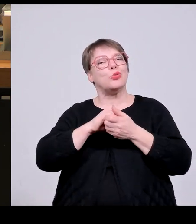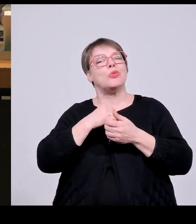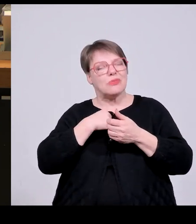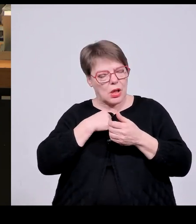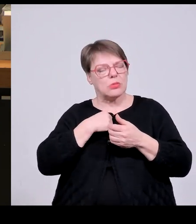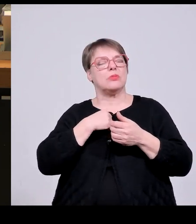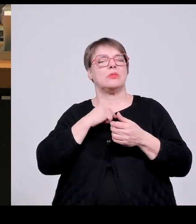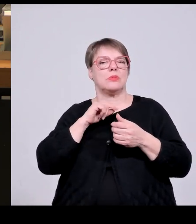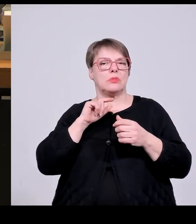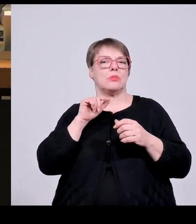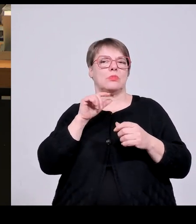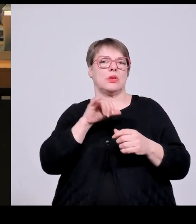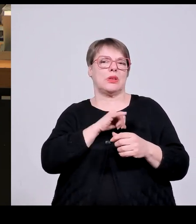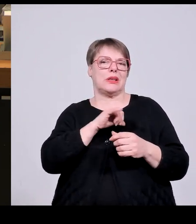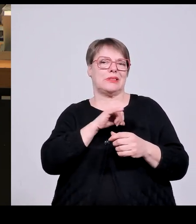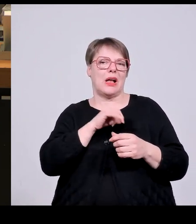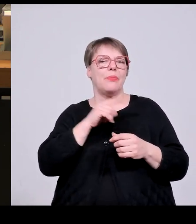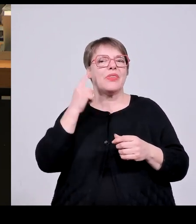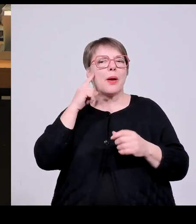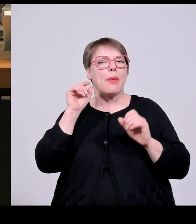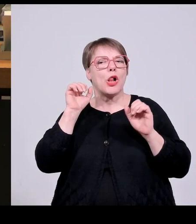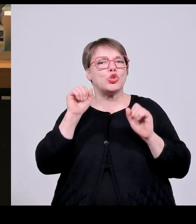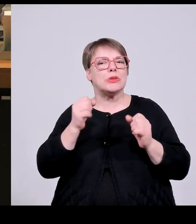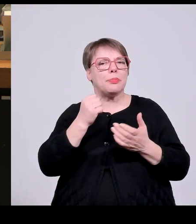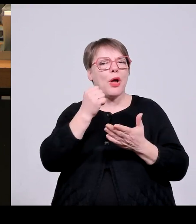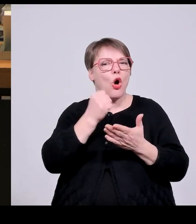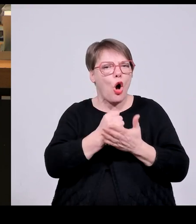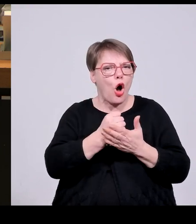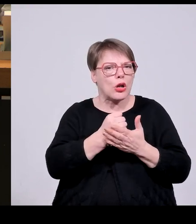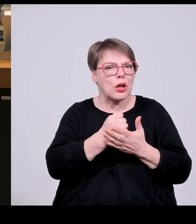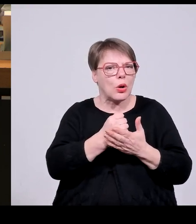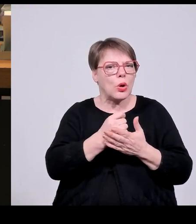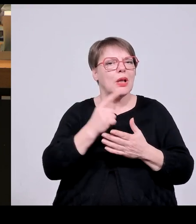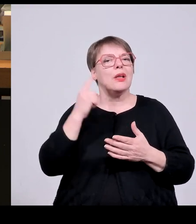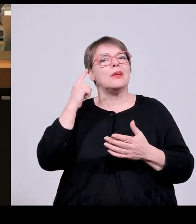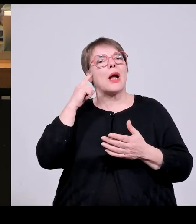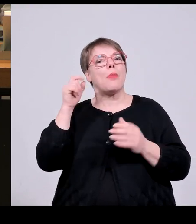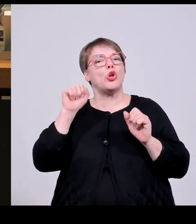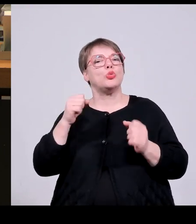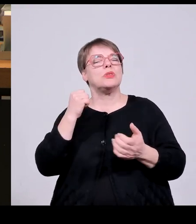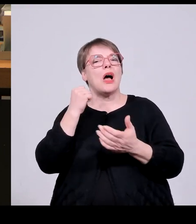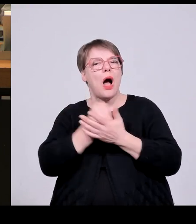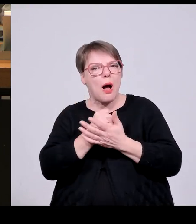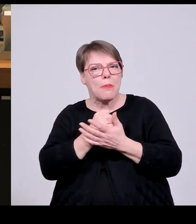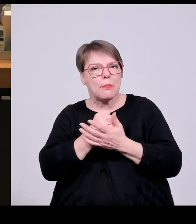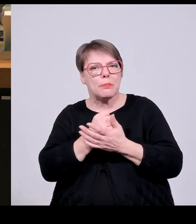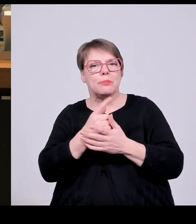Was wir brauchen, sind klare Vorgaben für die Denkmalschutzämter, sodass es für Standard Fälle nicht mehr